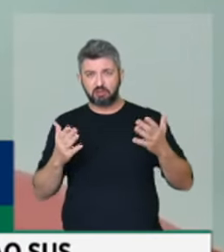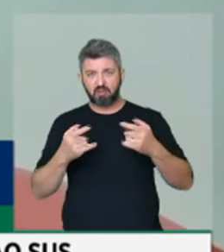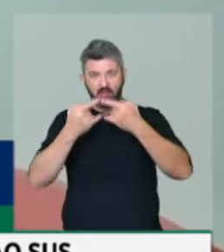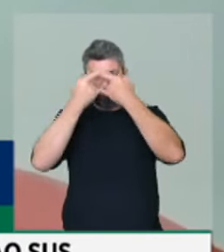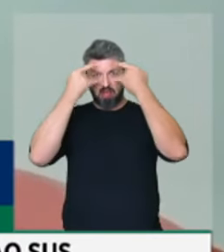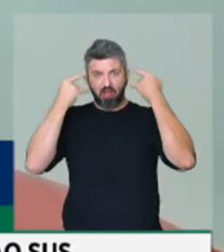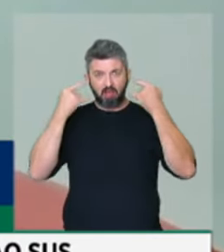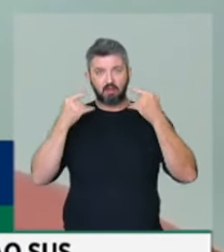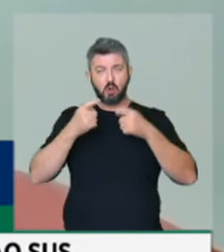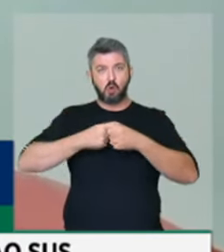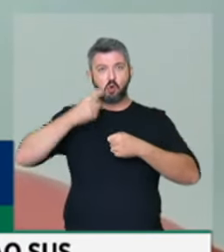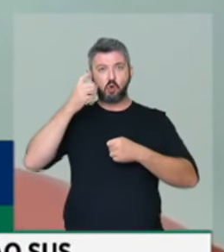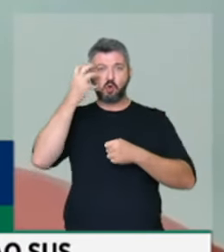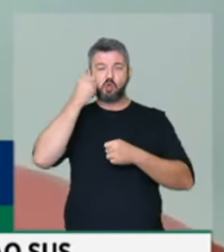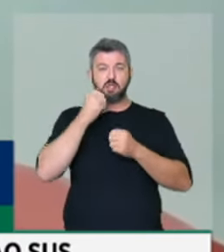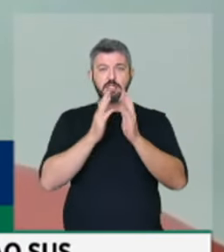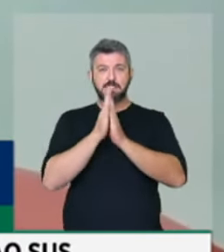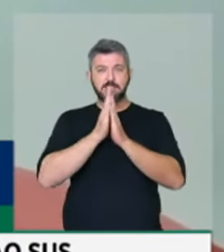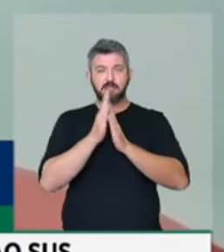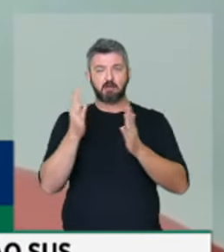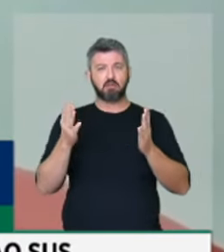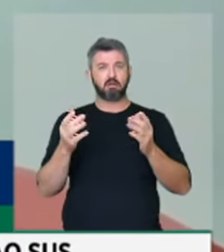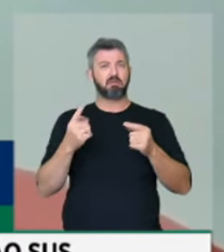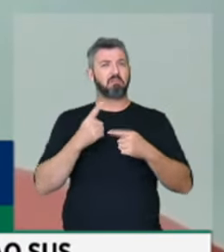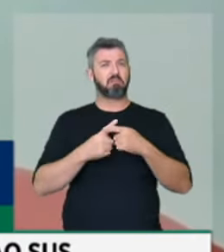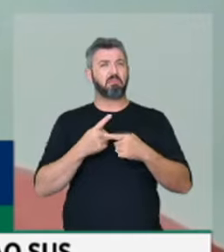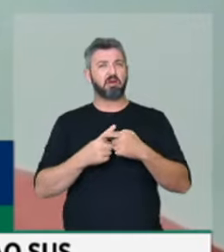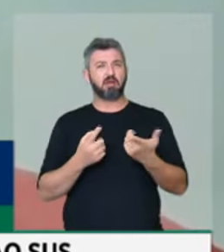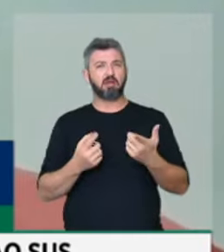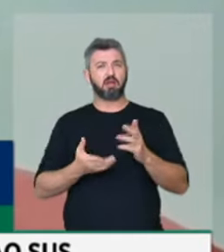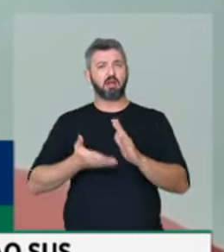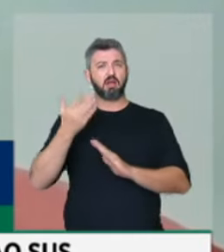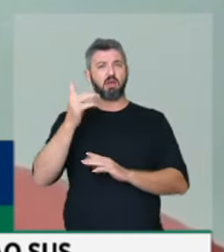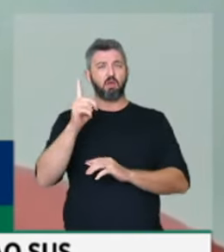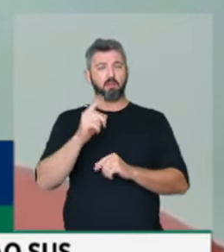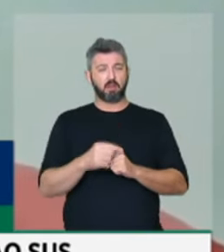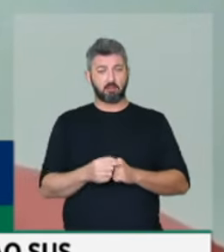DO LUCRO? COM POR QUE QUE NÃO AUMENTA, INSISTO, POR QUE QUE A TABELA DO SUS É INSUFICIENTE, MESMO PASSANDO